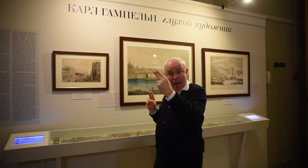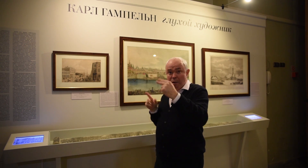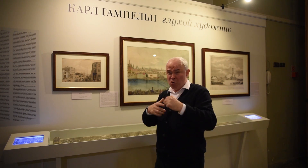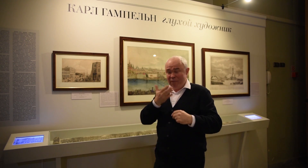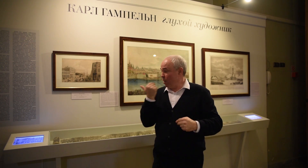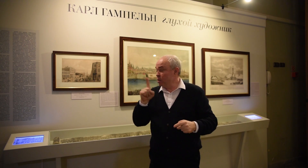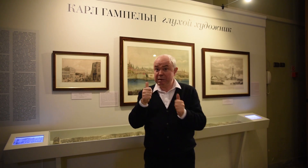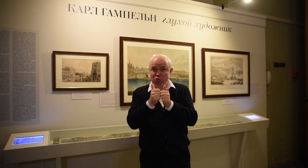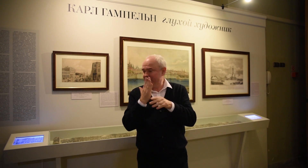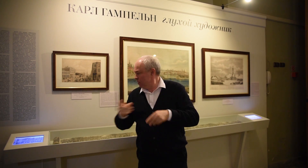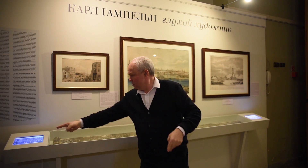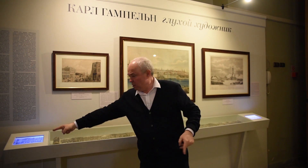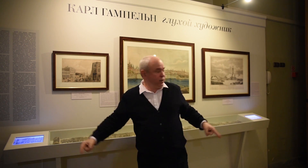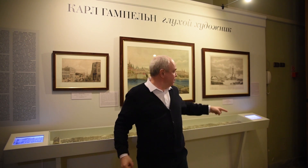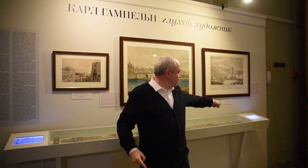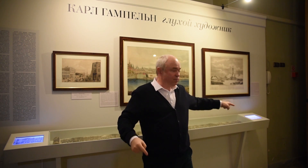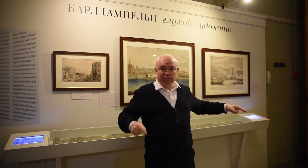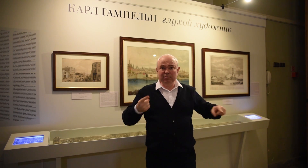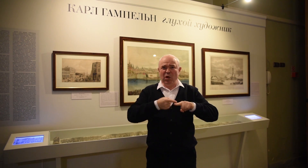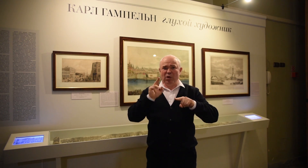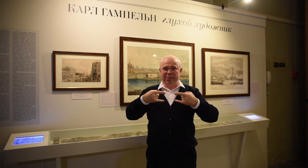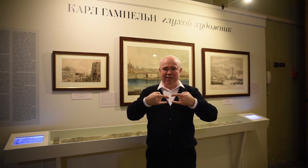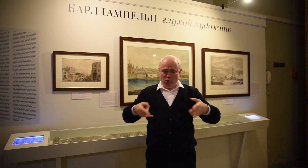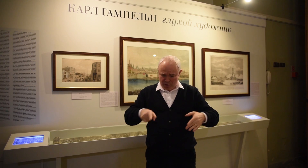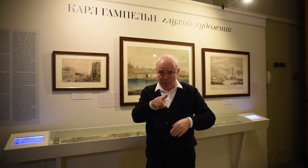Правда, это только фрагмент ленты, но ничего не теряется, можно целиком посмотреть на сенсорных экранах рядом.